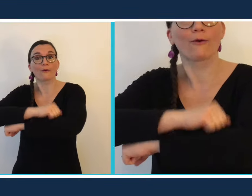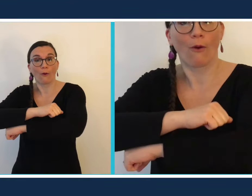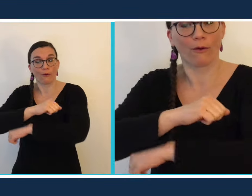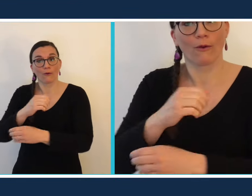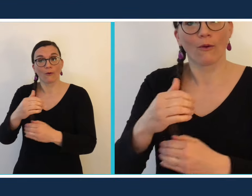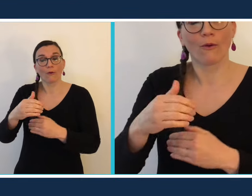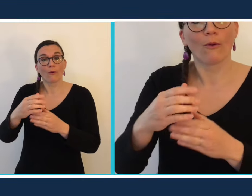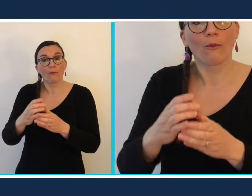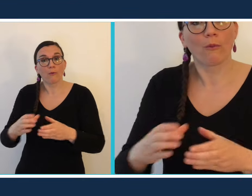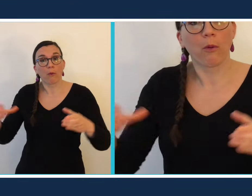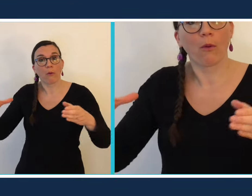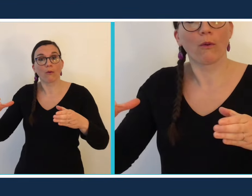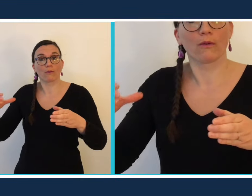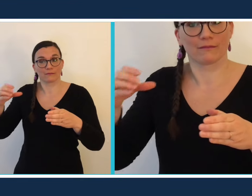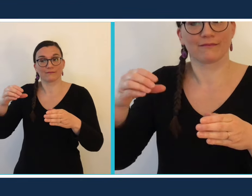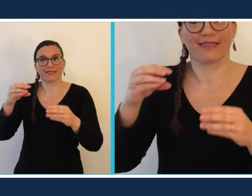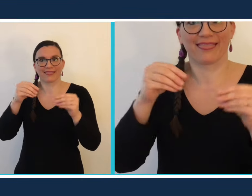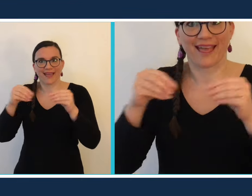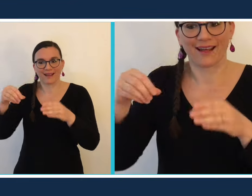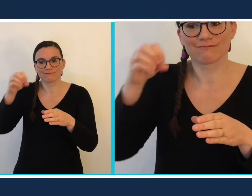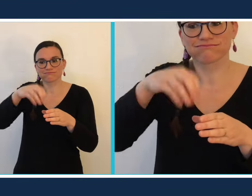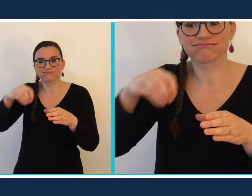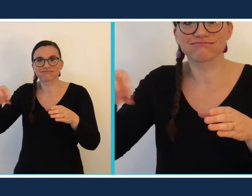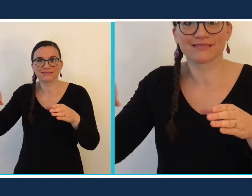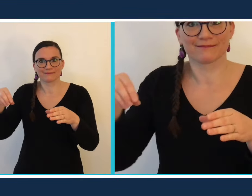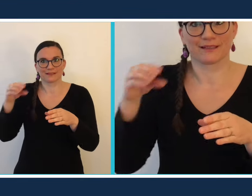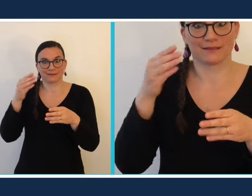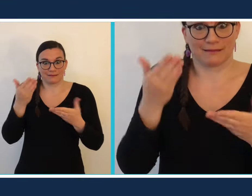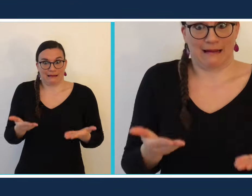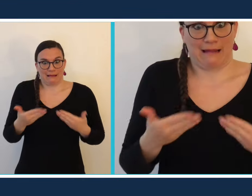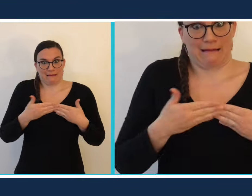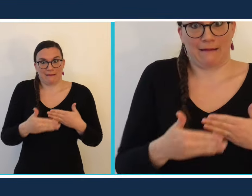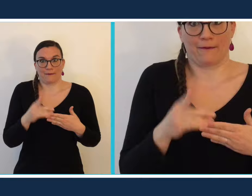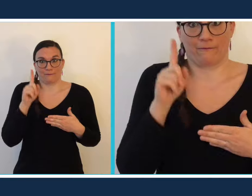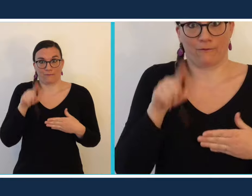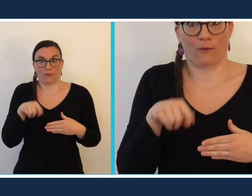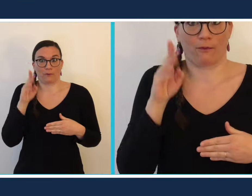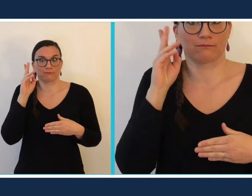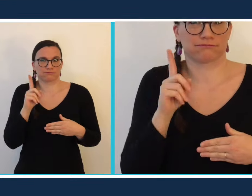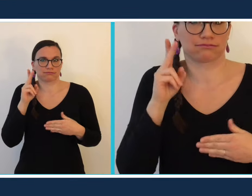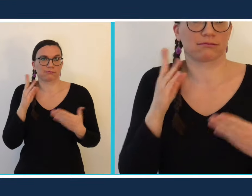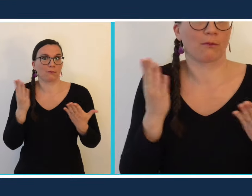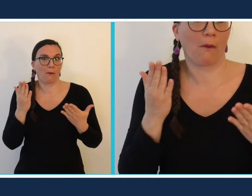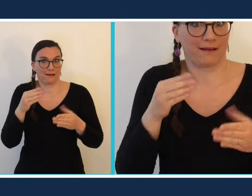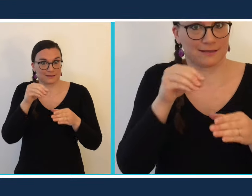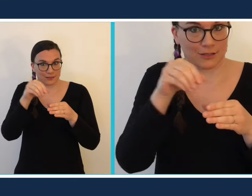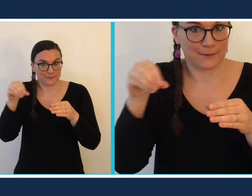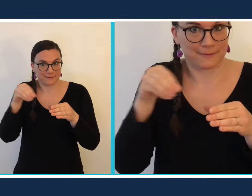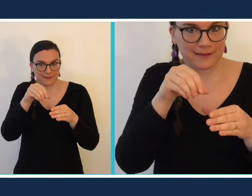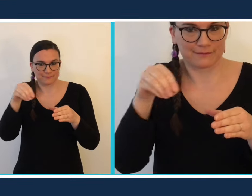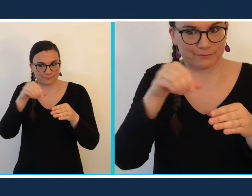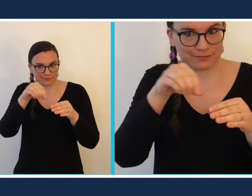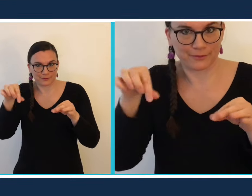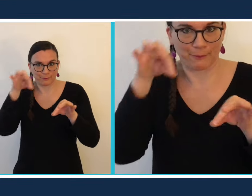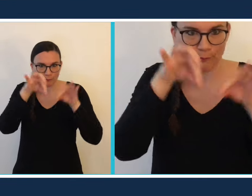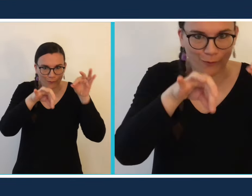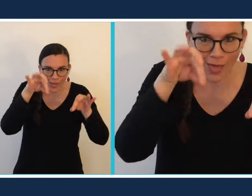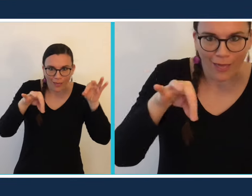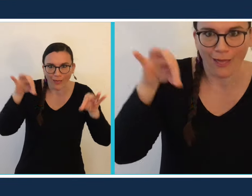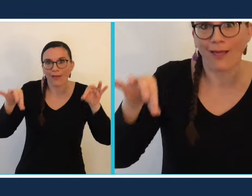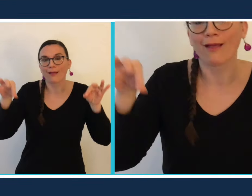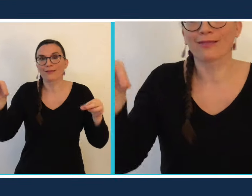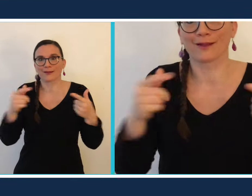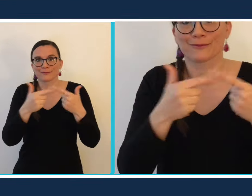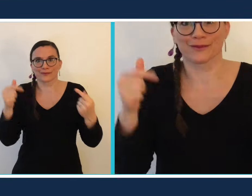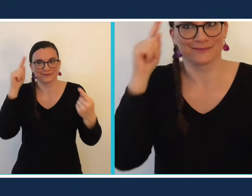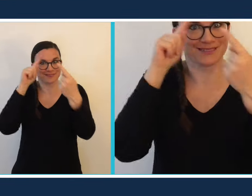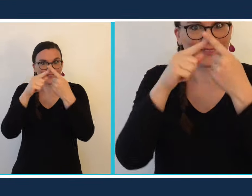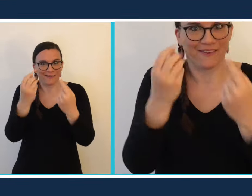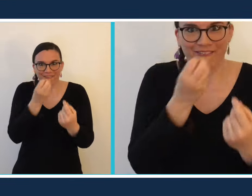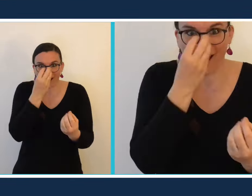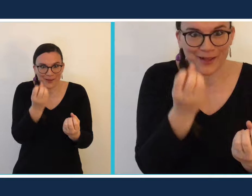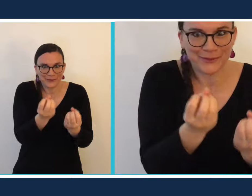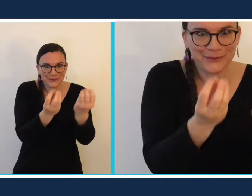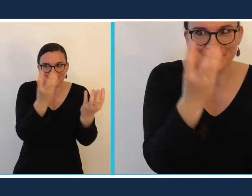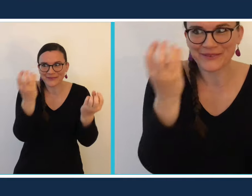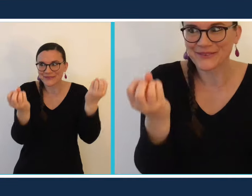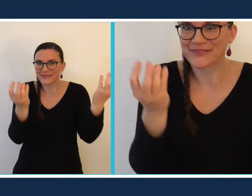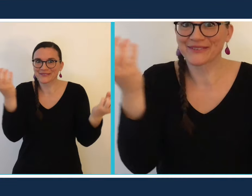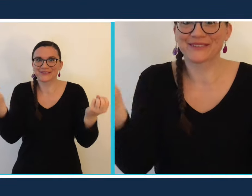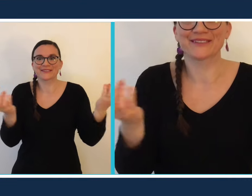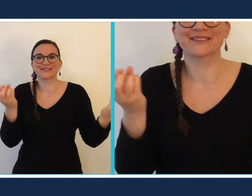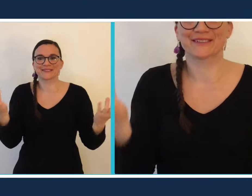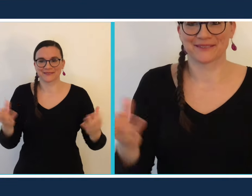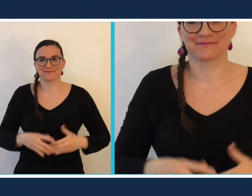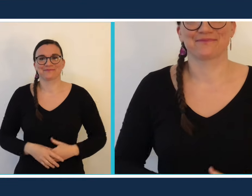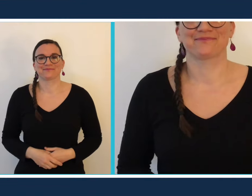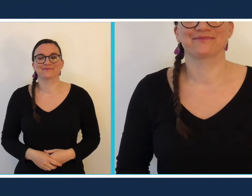C'est la période pour faire des semis de graines ou des plantations de fleurs